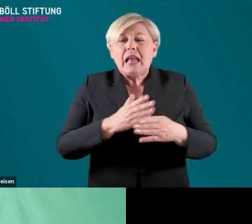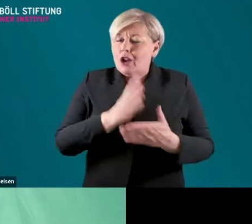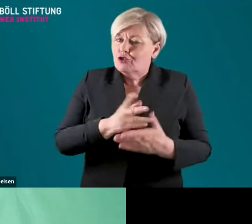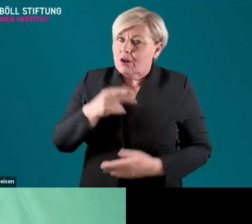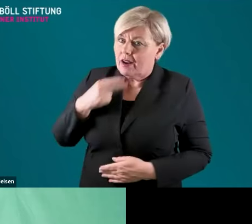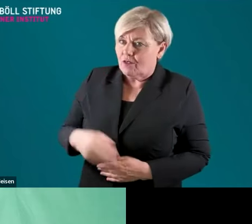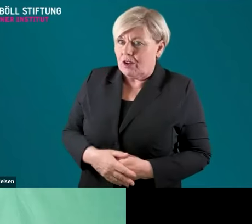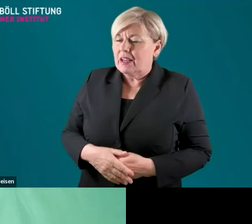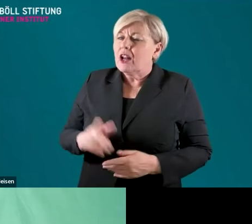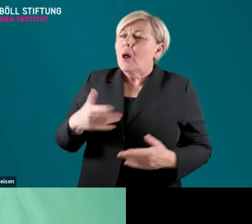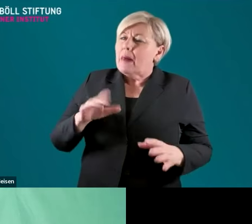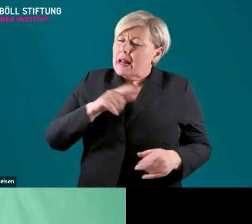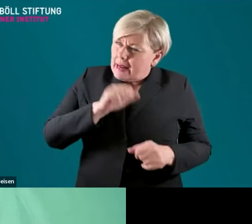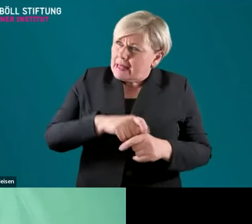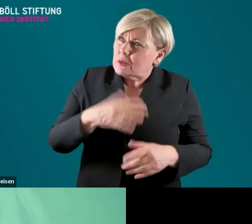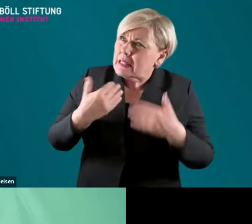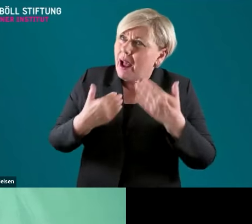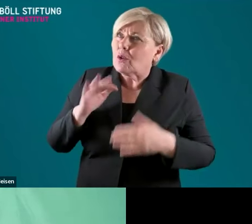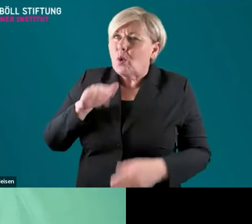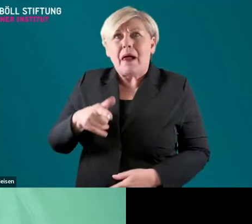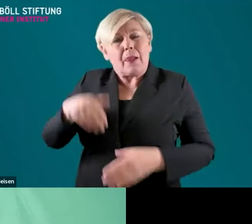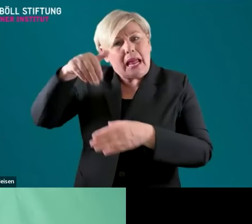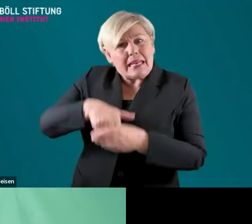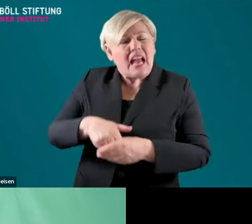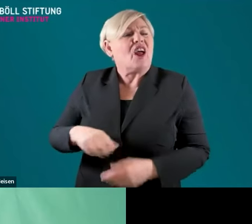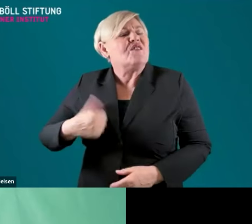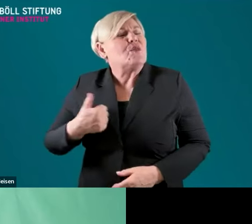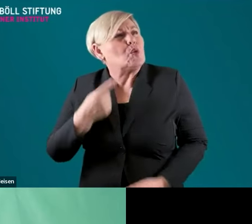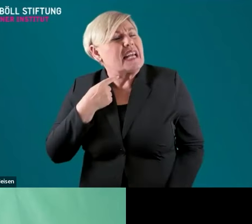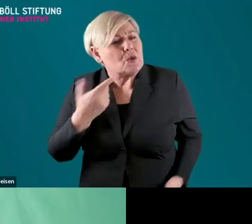Ob du ein bisschen mehr was sagen kannst zum Inhalt von Frühsexualisierung? Vielleicht auch das,